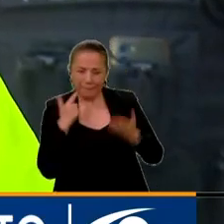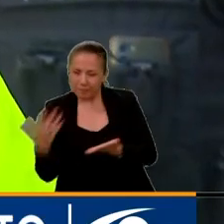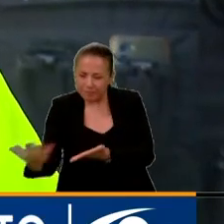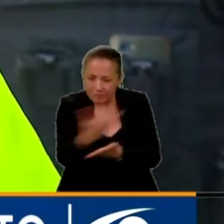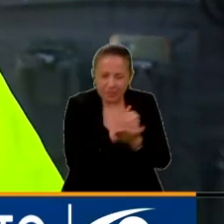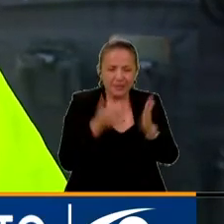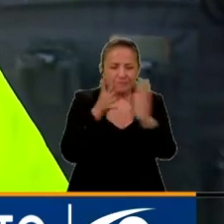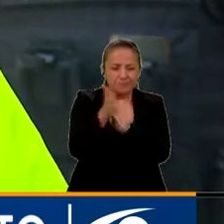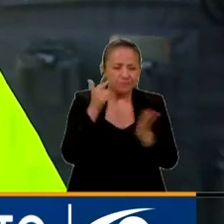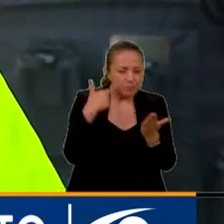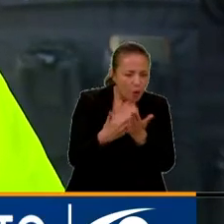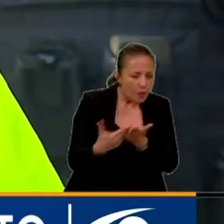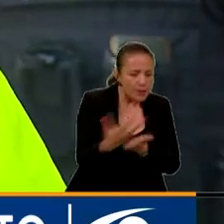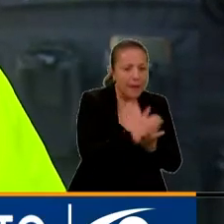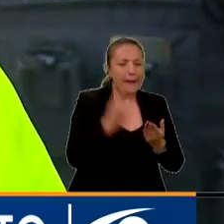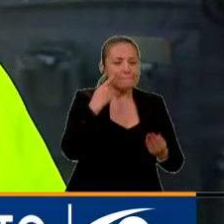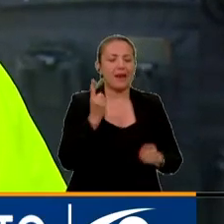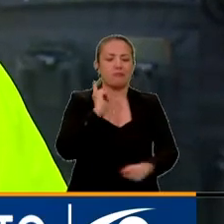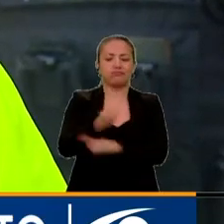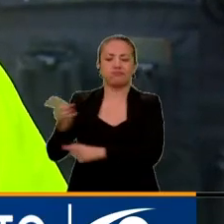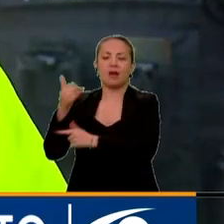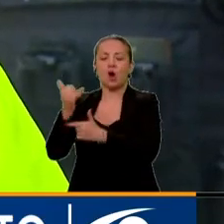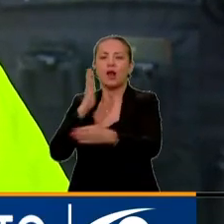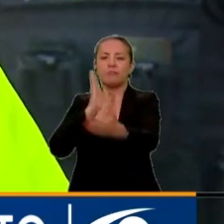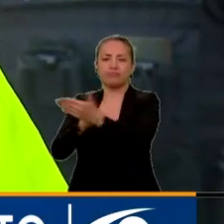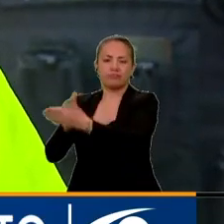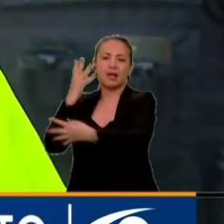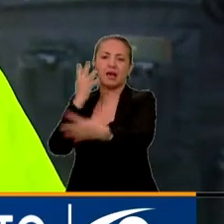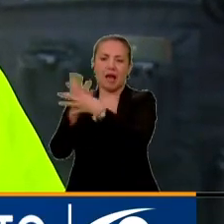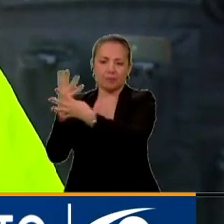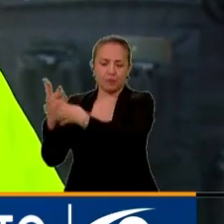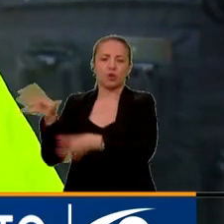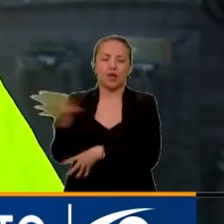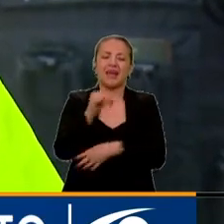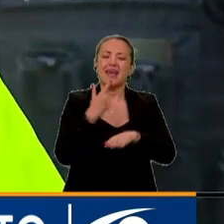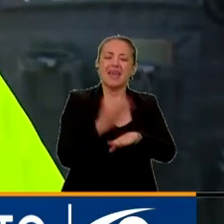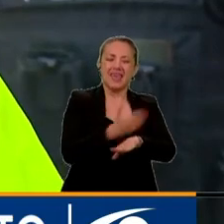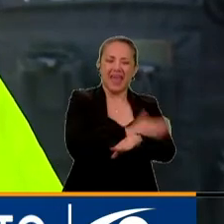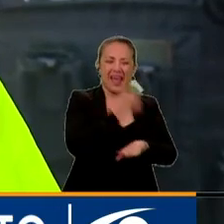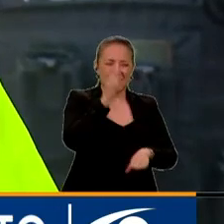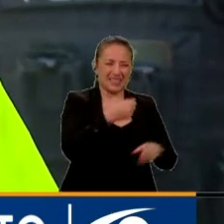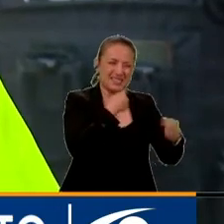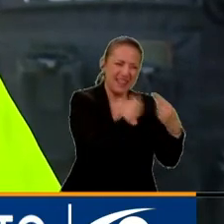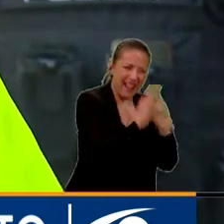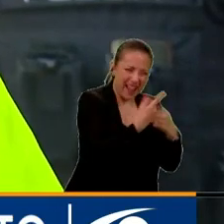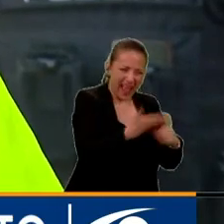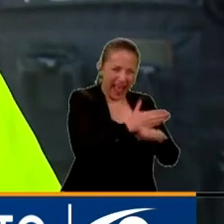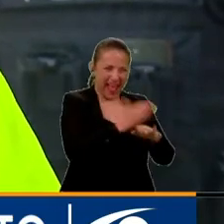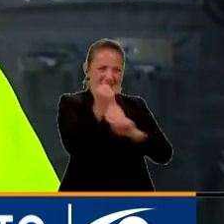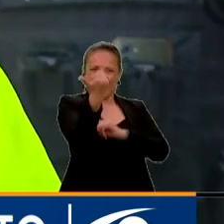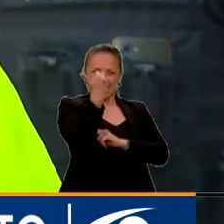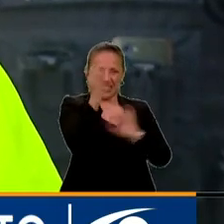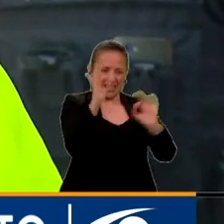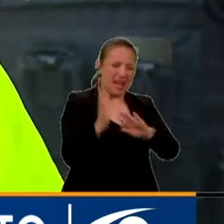parte el GAULA, estamos esclareciendo los hechos, pero el mensaje contundente a la Policía Nacional a estos delincuentes de decirle que los